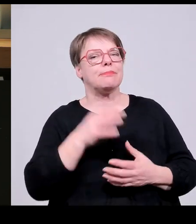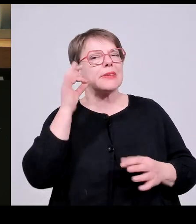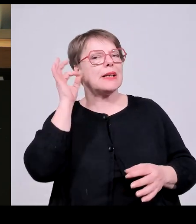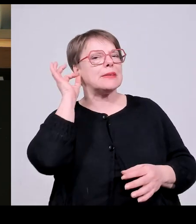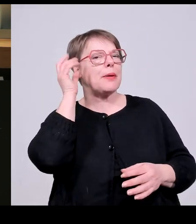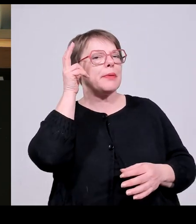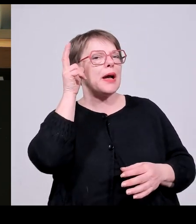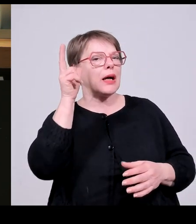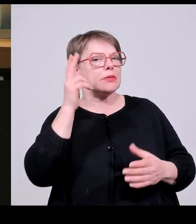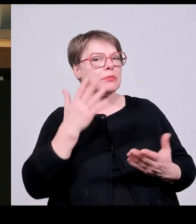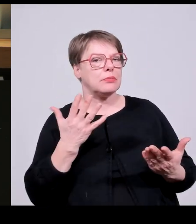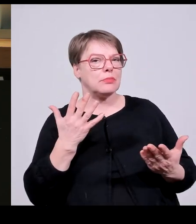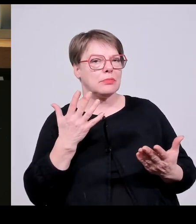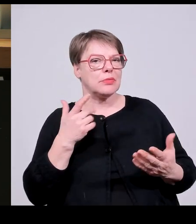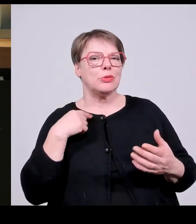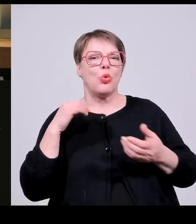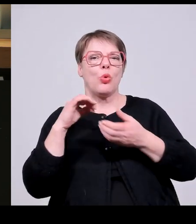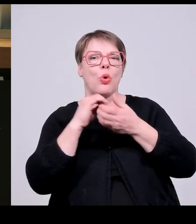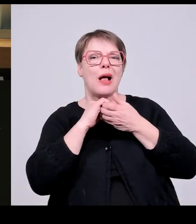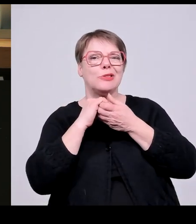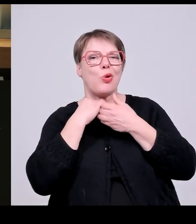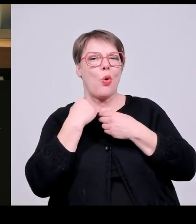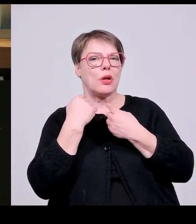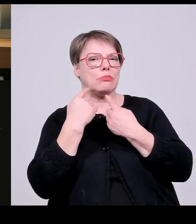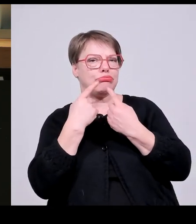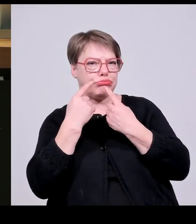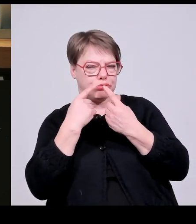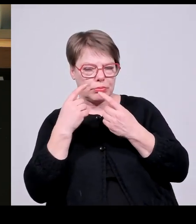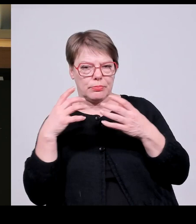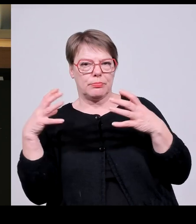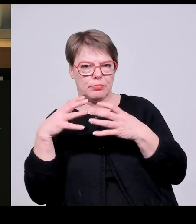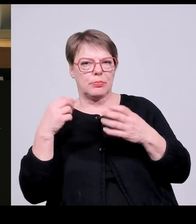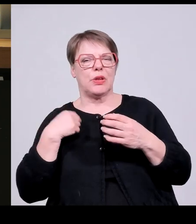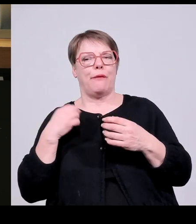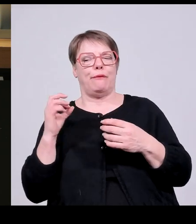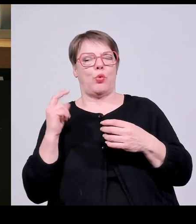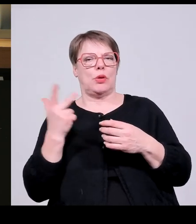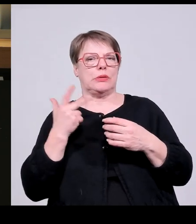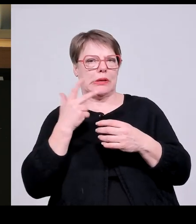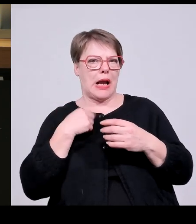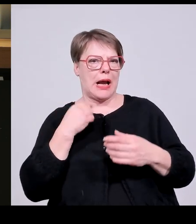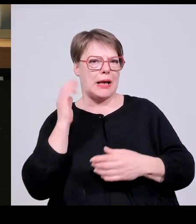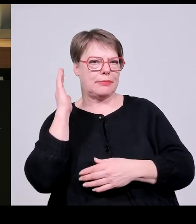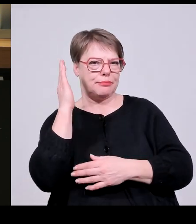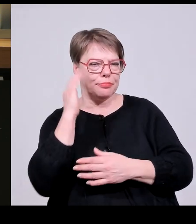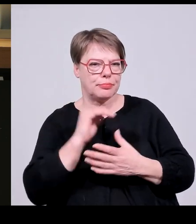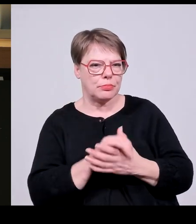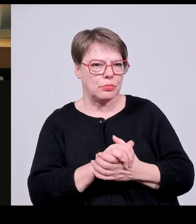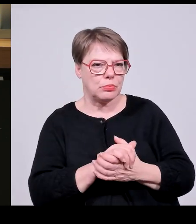Umsetzung und spätestens mit dem ersten Januar 2021 geschafft und die Parameter des Bundesverfassungsgerichts